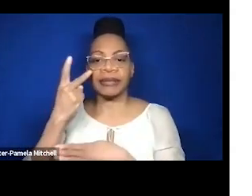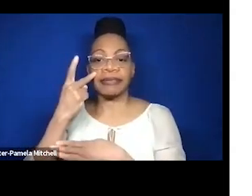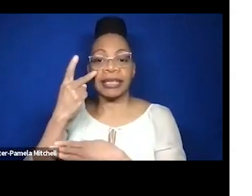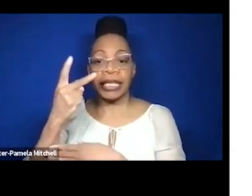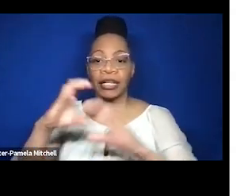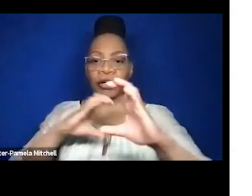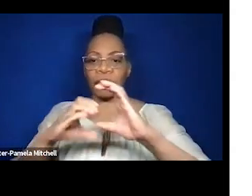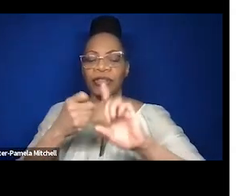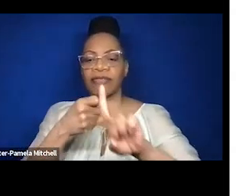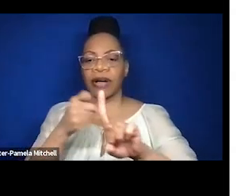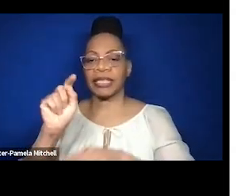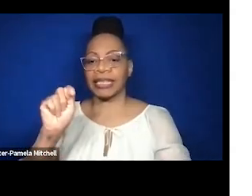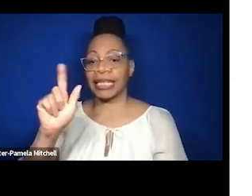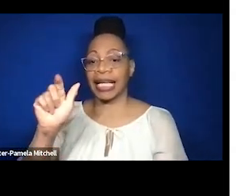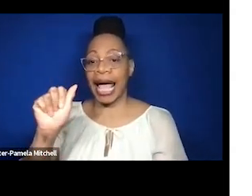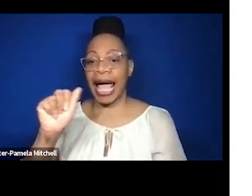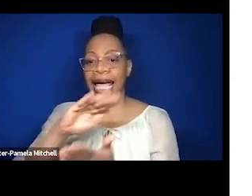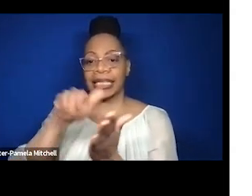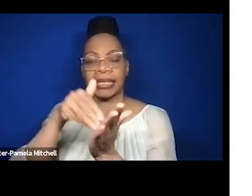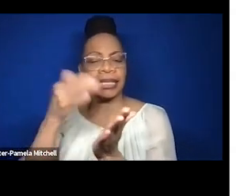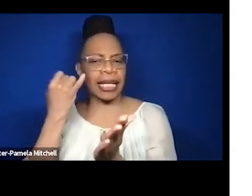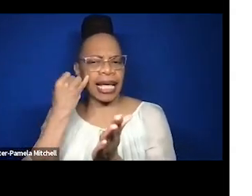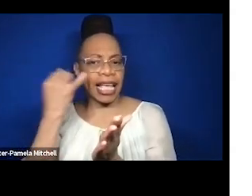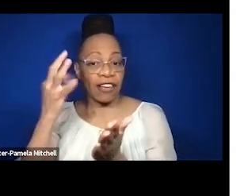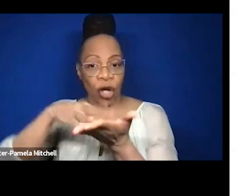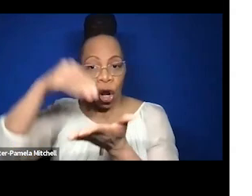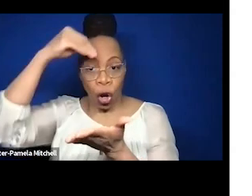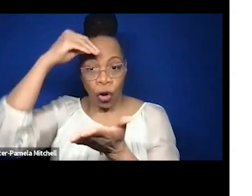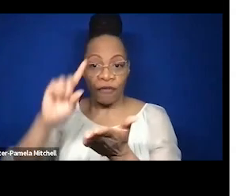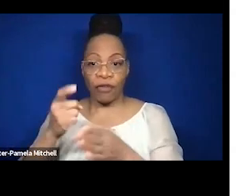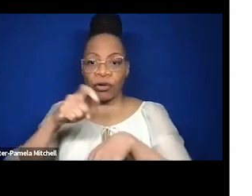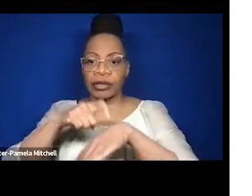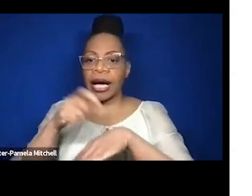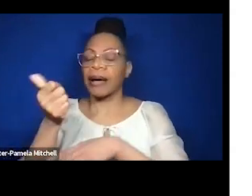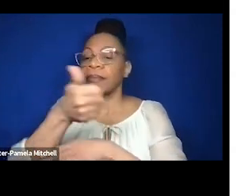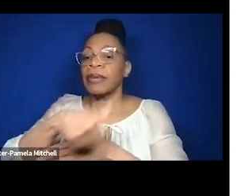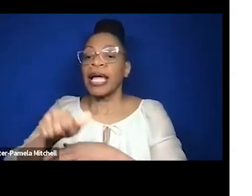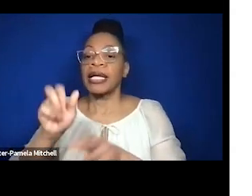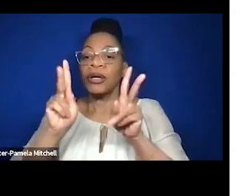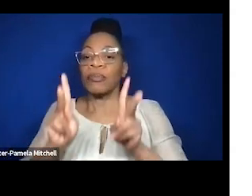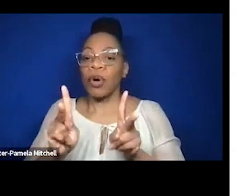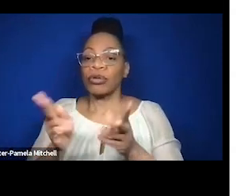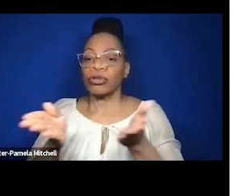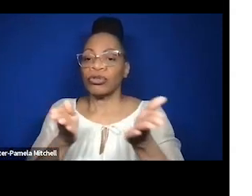Pero si es la primera vez que escuchan esto, cualquier persona que sirva como representante designado para solicitantes de discapacidad